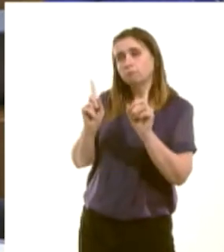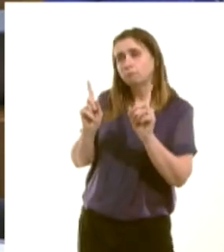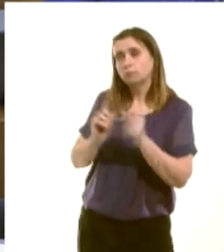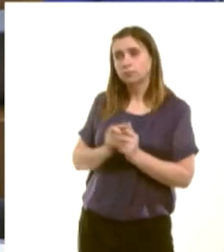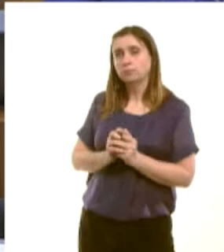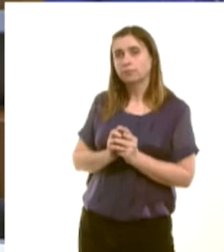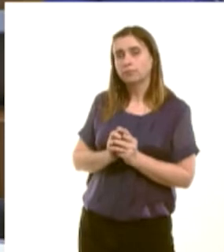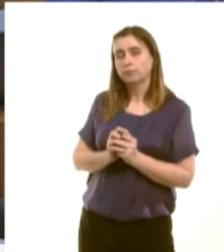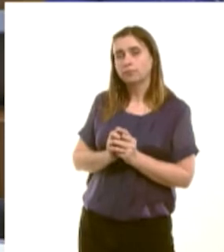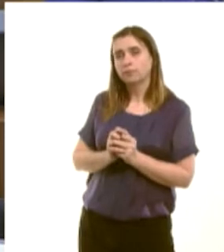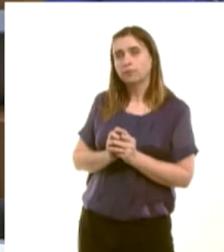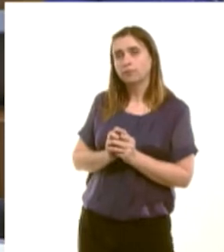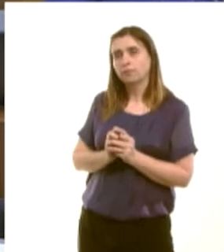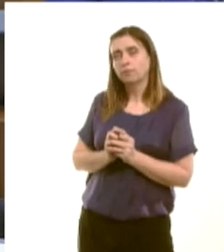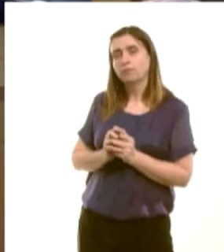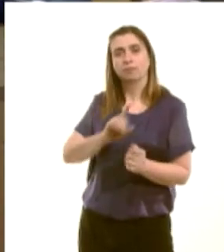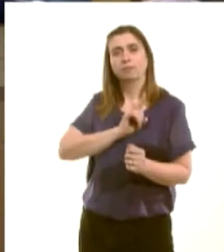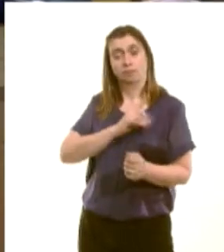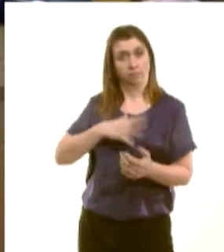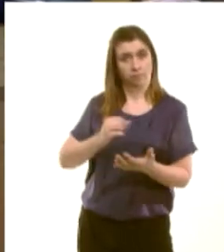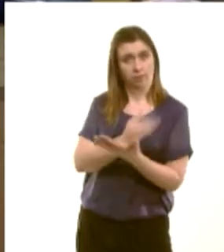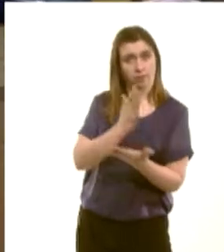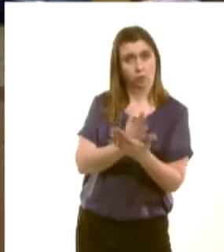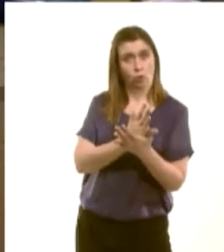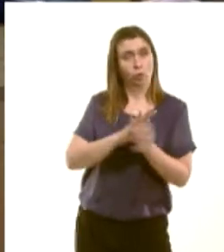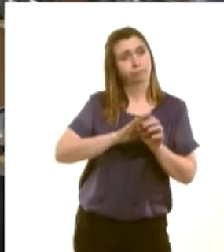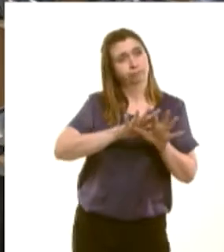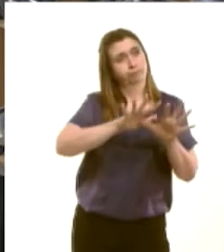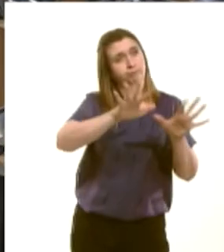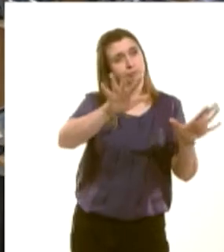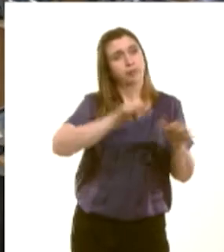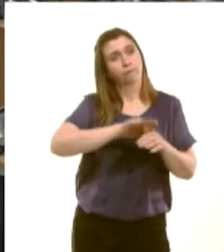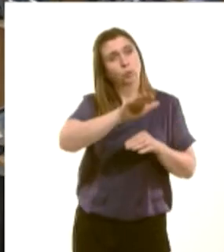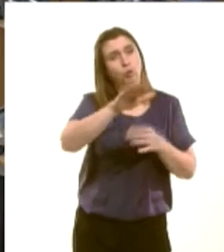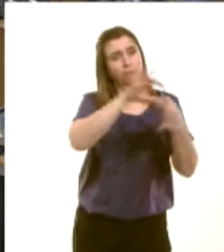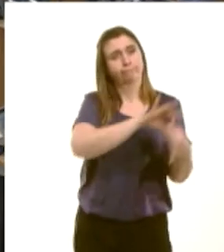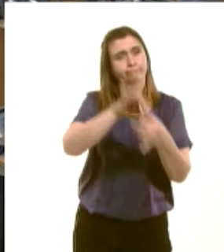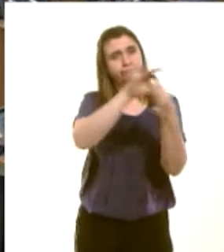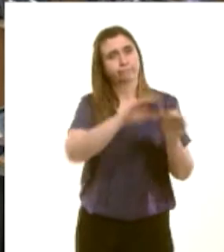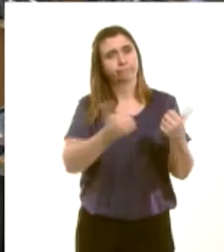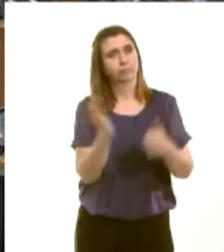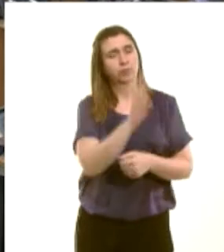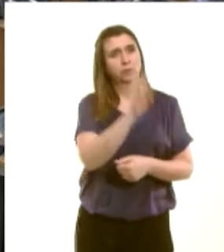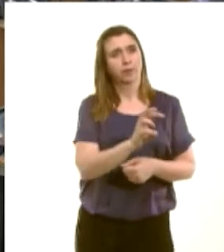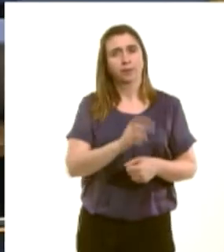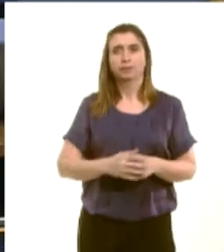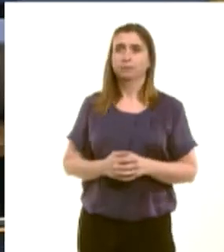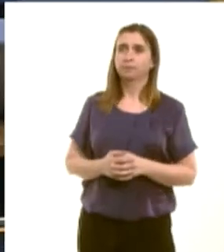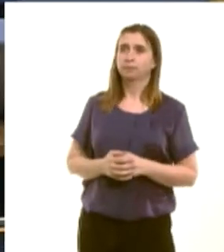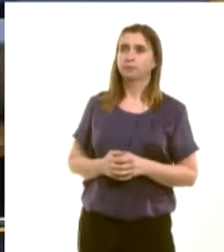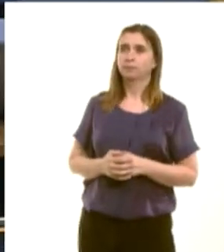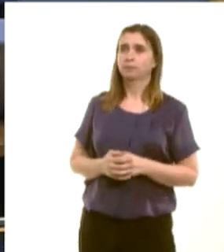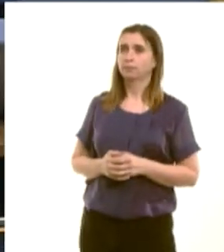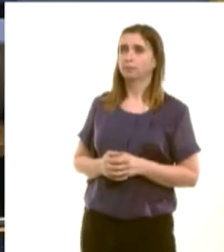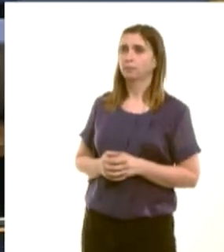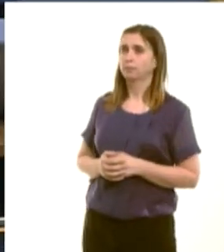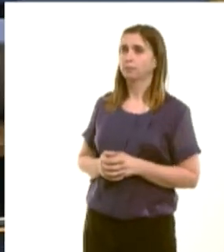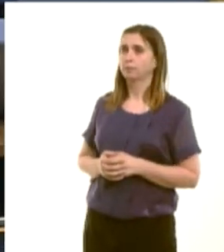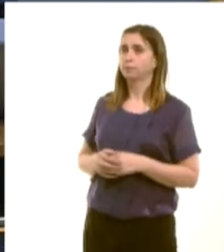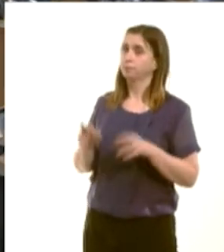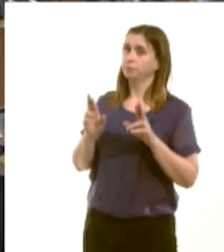Y Llywydd / The Presiding Officer: Question 6, Simon Thomas, with, Iím sure, a shorter